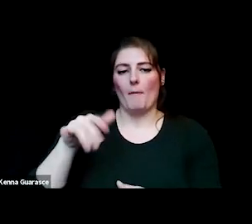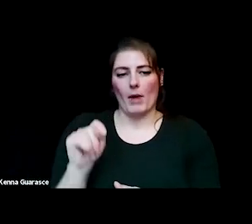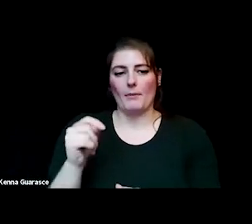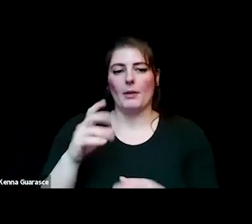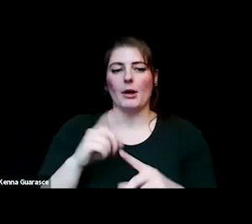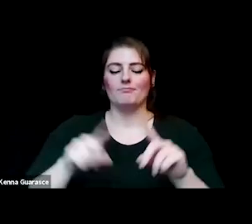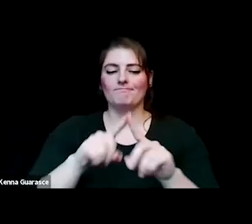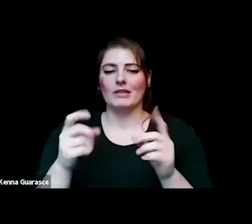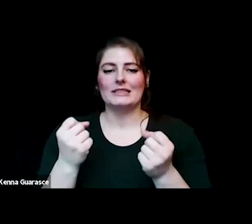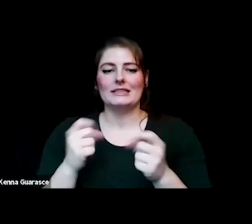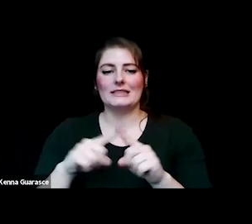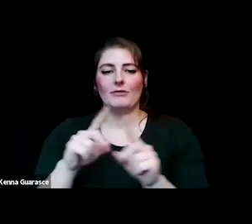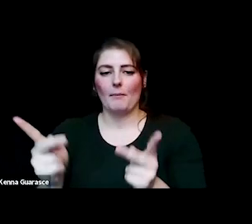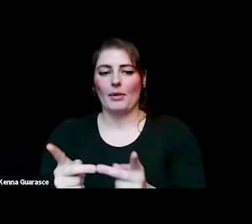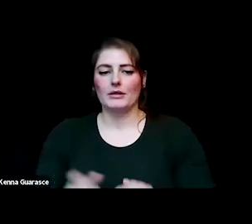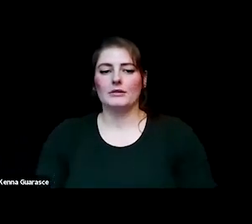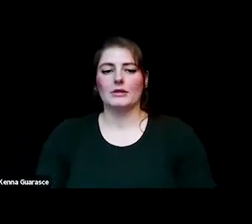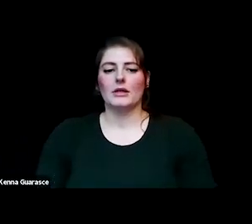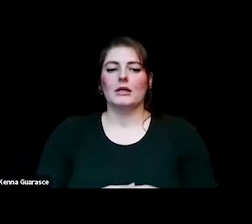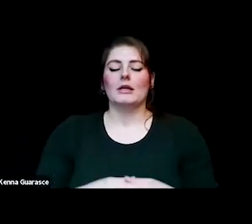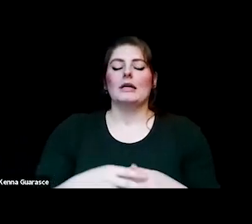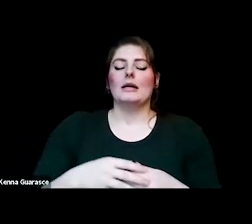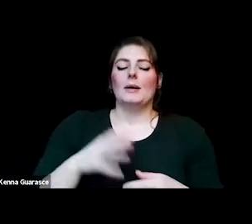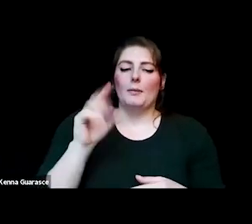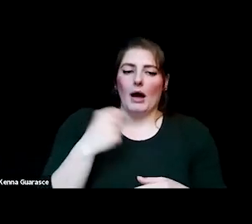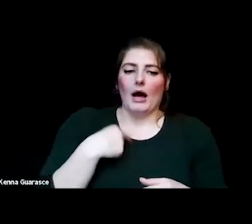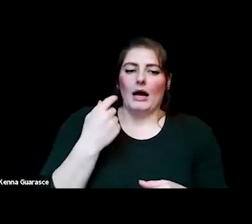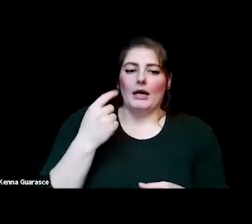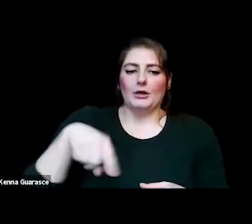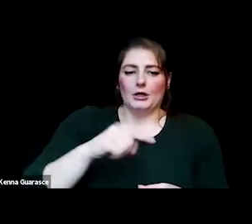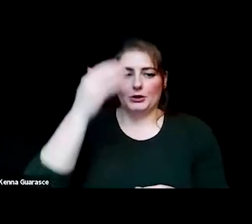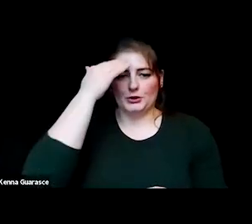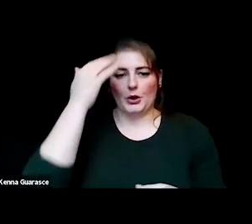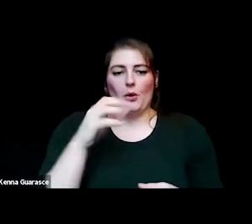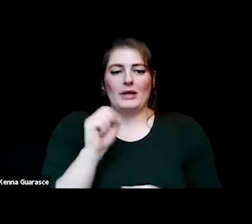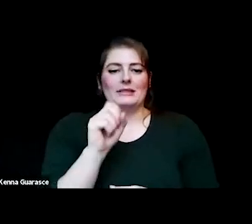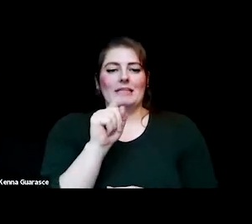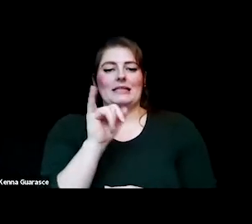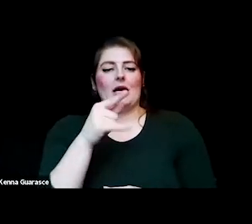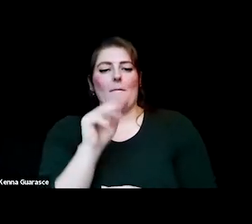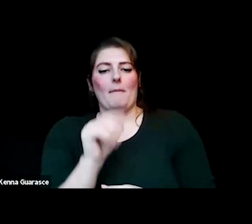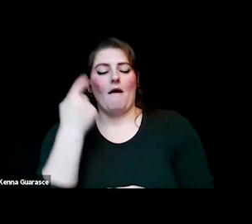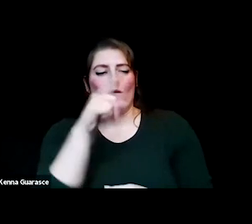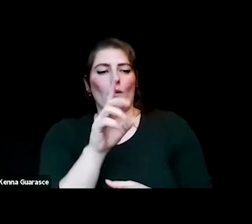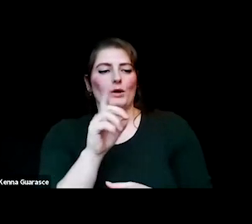Desafortunadamente, como muchos de ustedes saben, el estigma hacia el consumo de drogas y las personas que consumen drogas es muy fuerte.